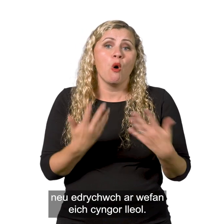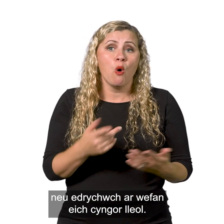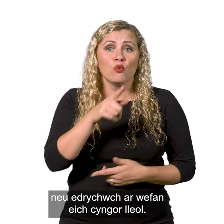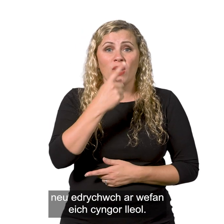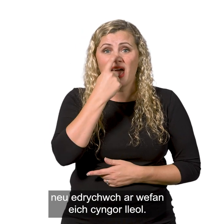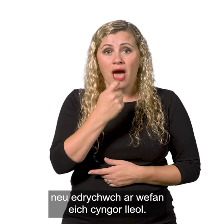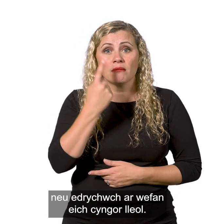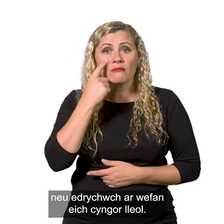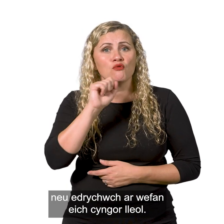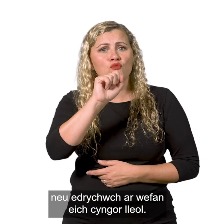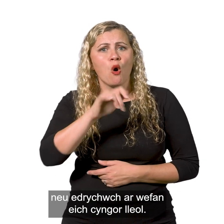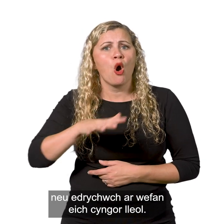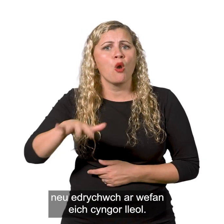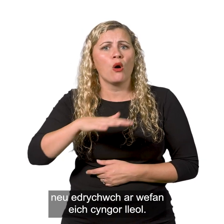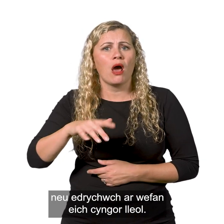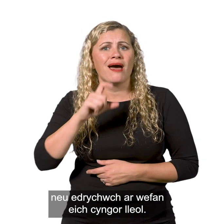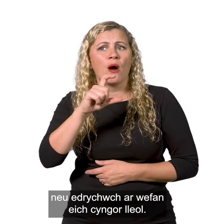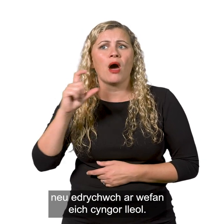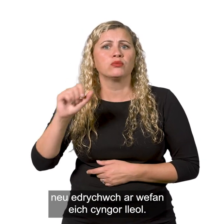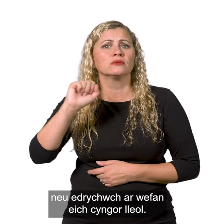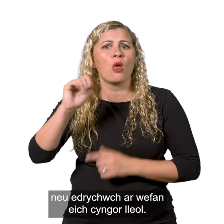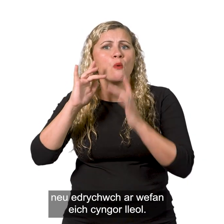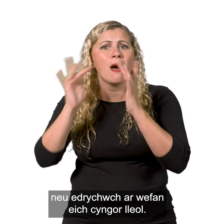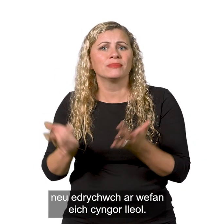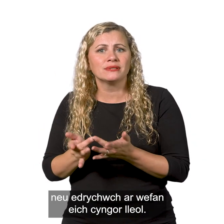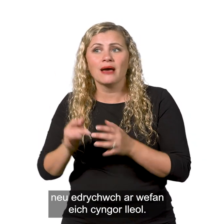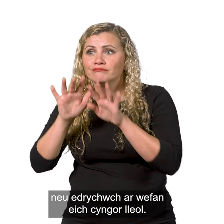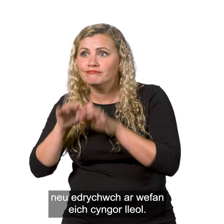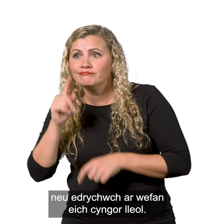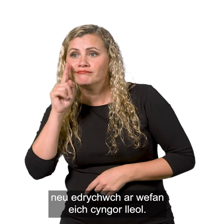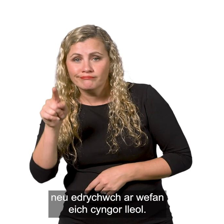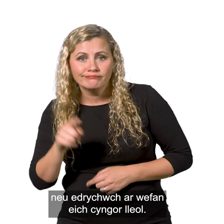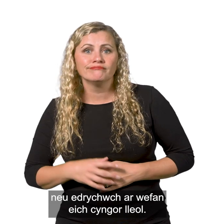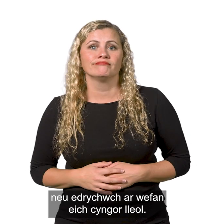neu edrychwch ar wefan eich cyngor lleol.